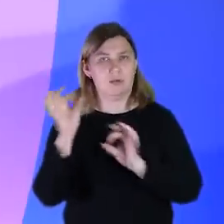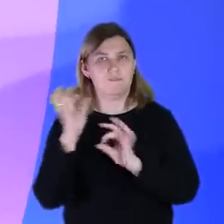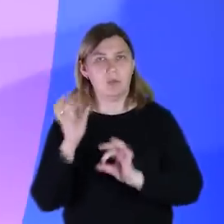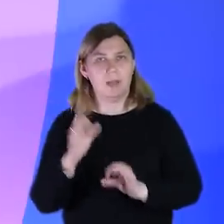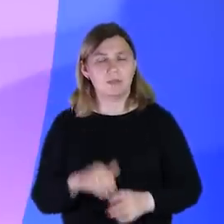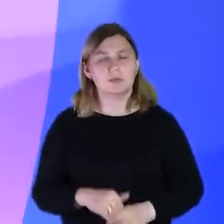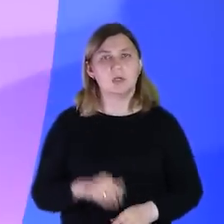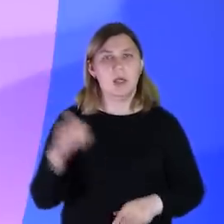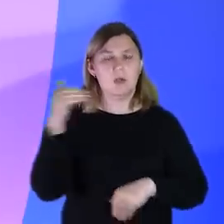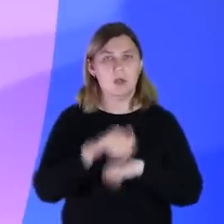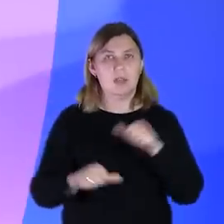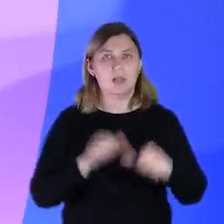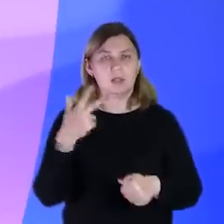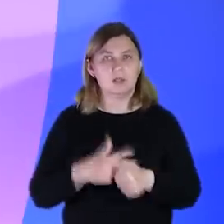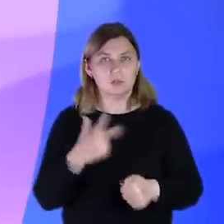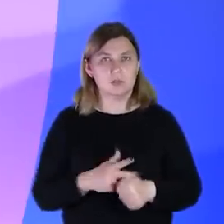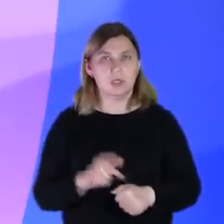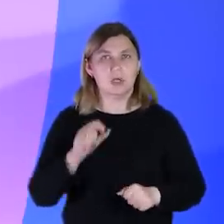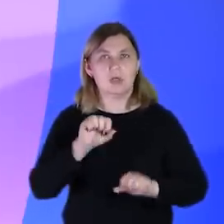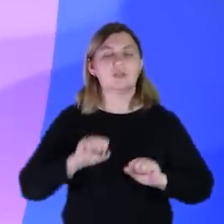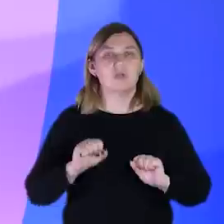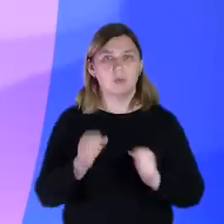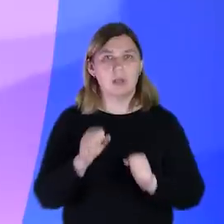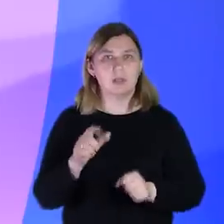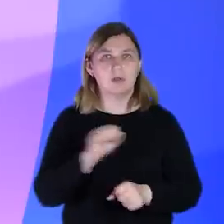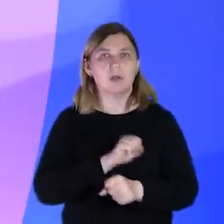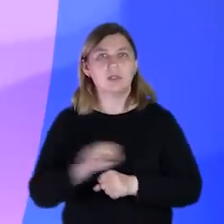Pod koniec lat trzydziestych w związku z tym, że działalność kontrwywiadu jest działalnością